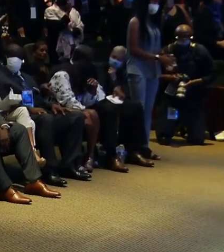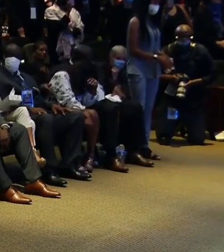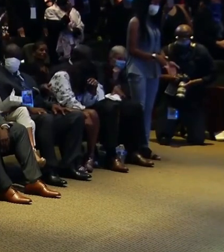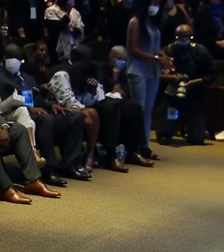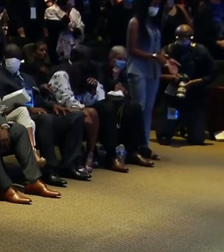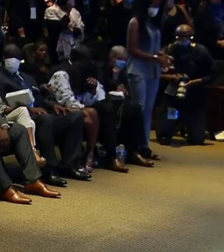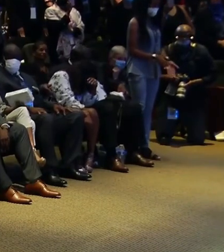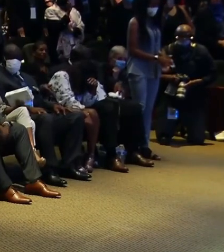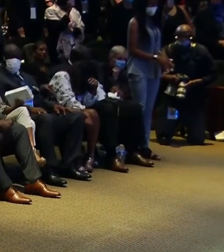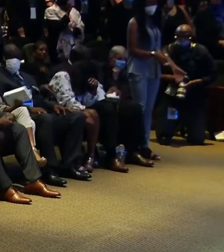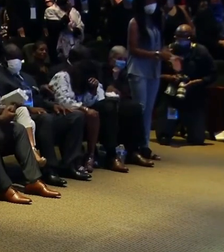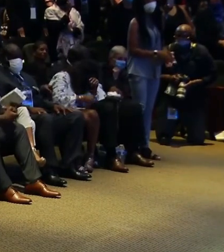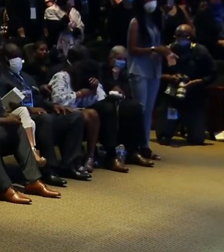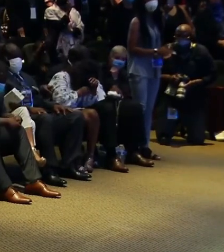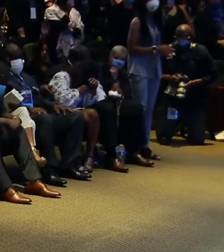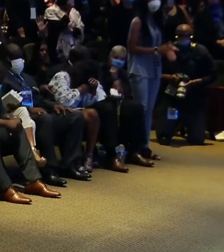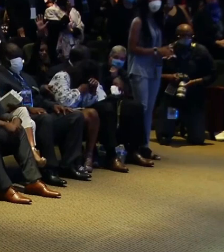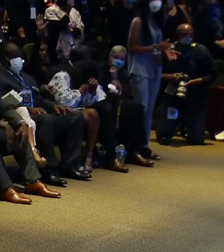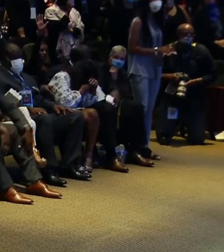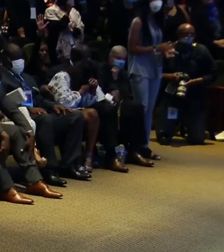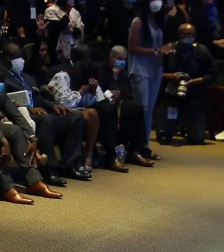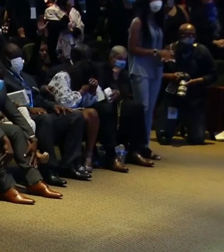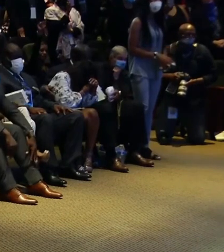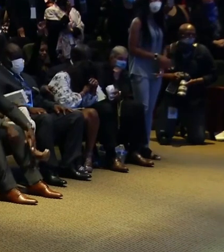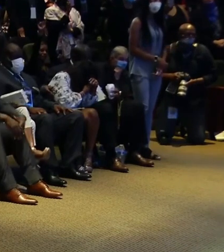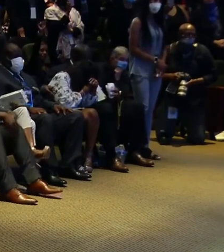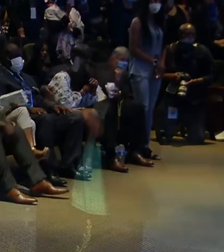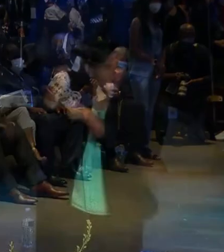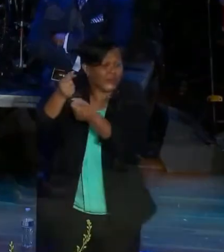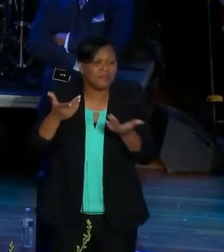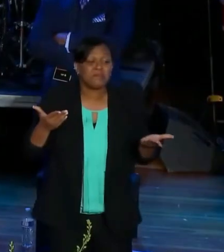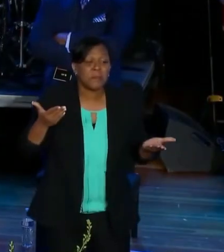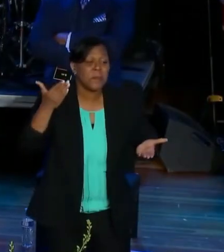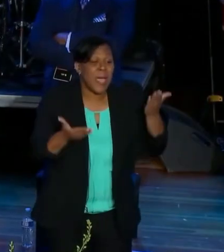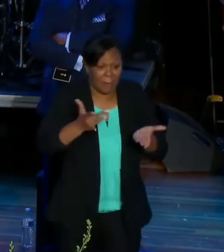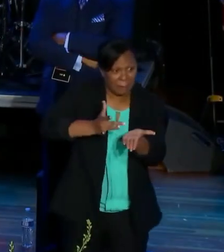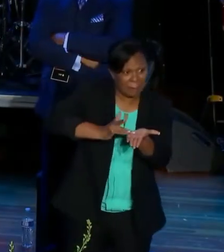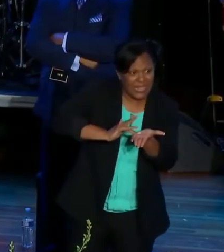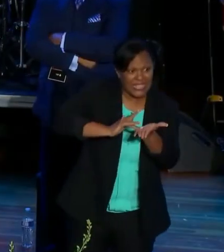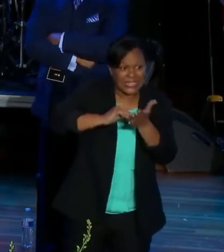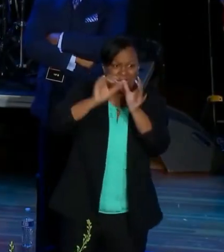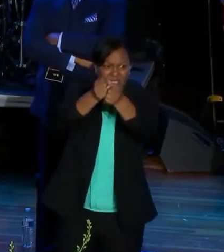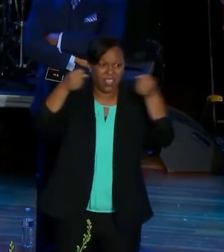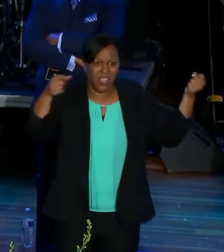Tro är det när man inte har några mediciner i skåpet, och har sjukdom i kroppen, och säger: